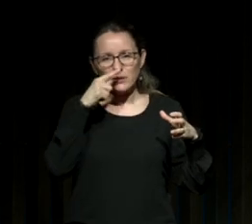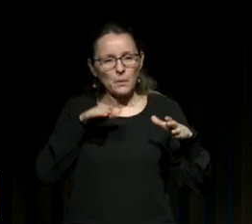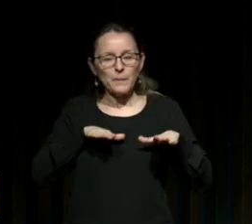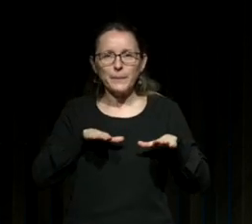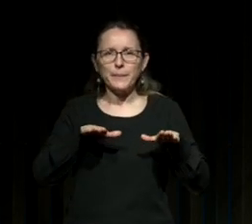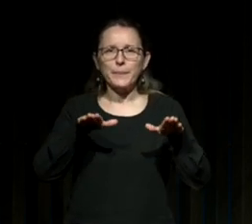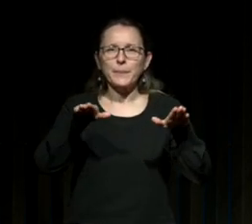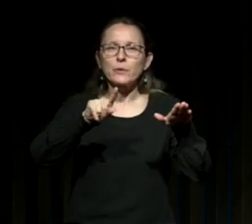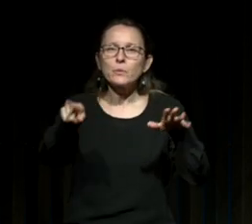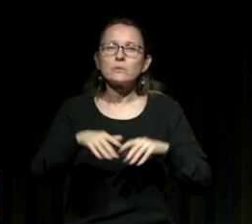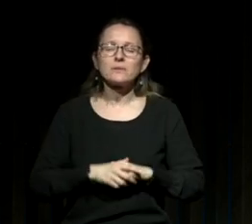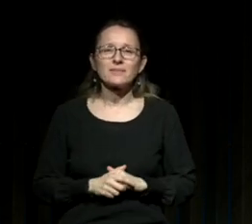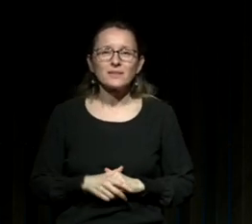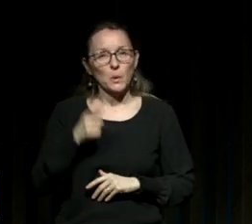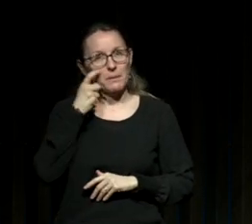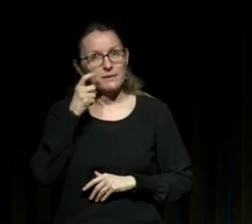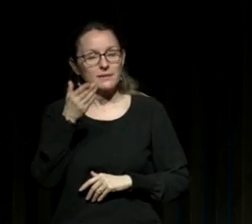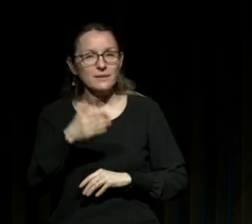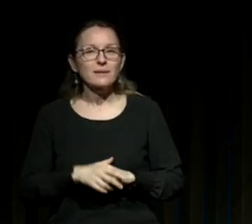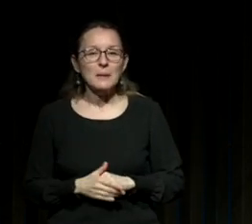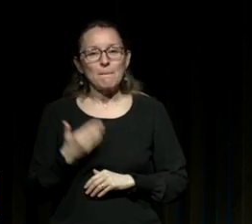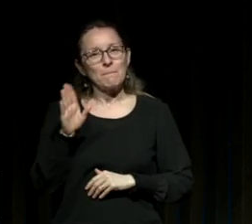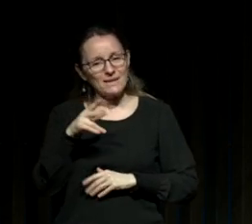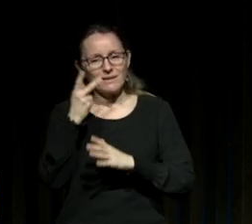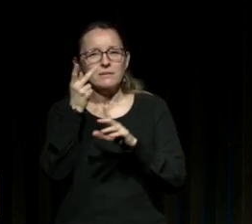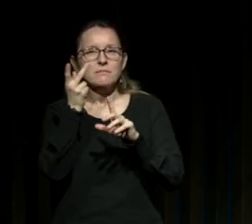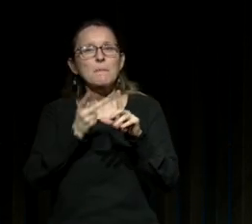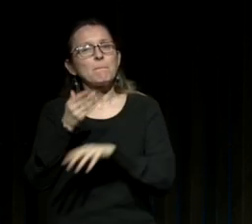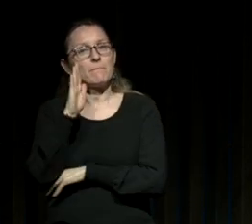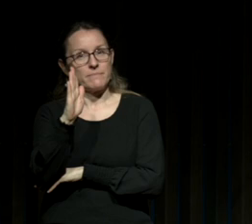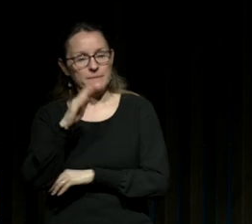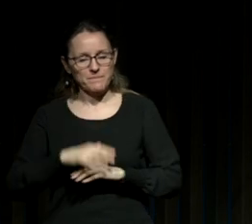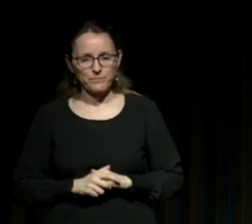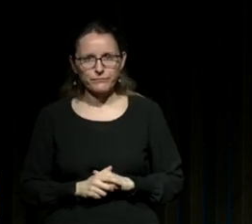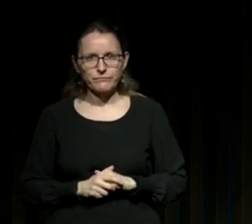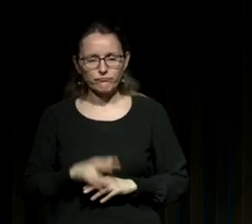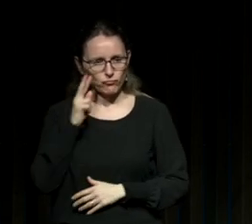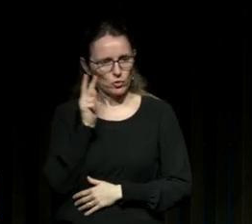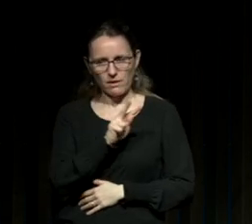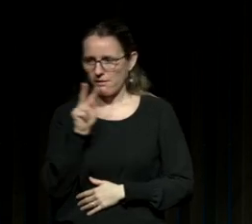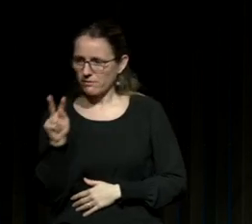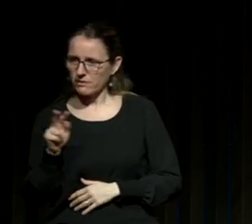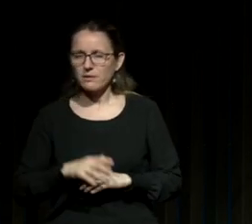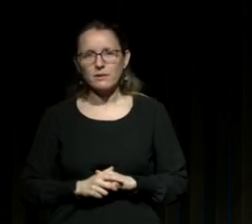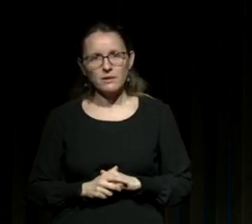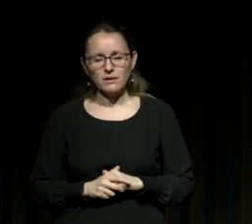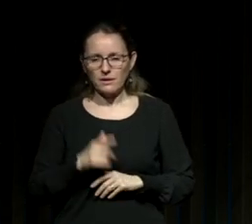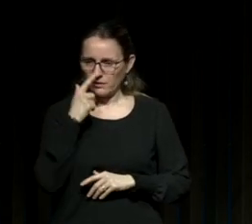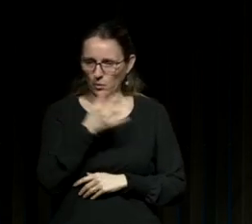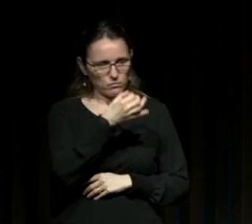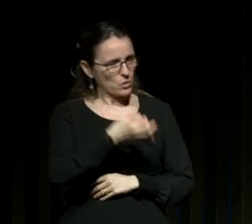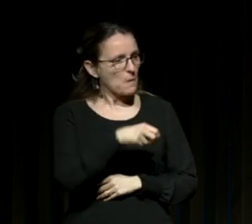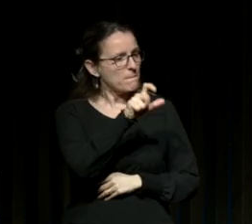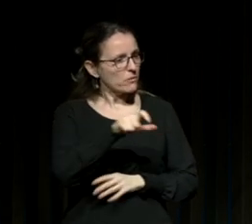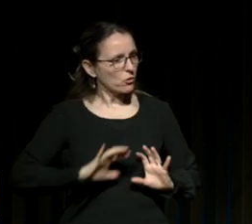si on regarde le partie b du graff on retrouve cette courbe du pourcentage d'obèses et là les